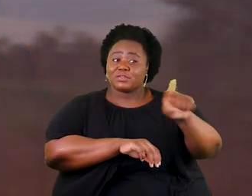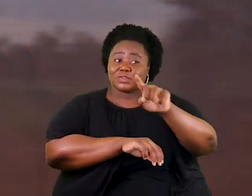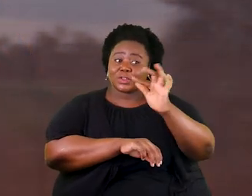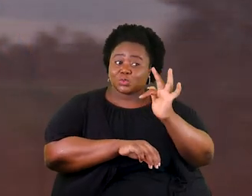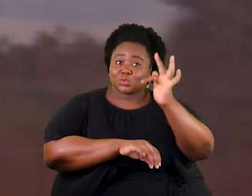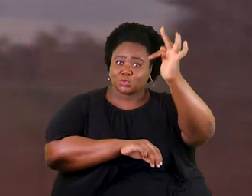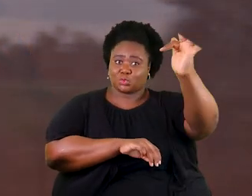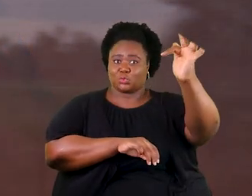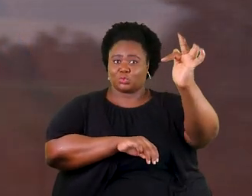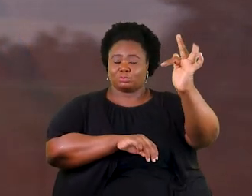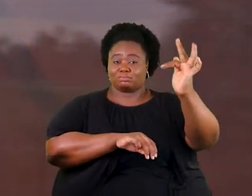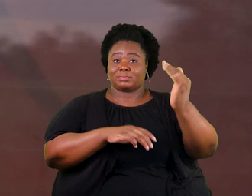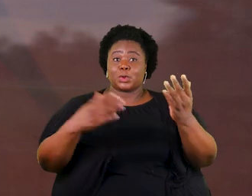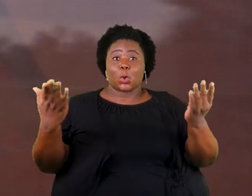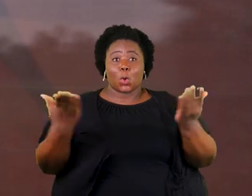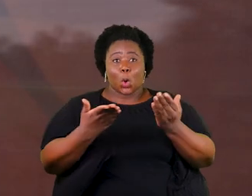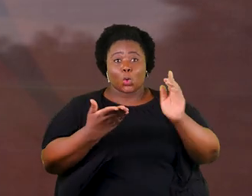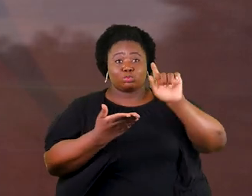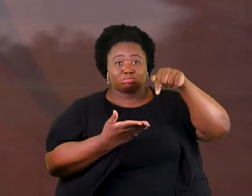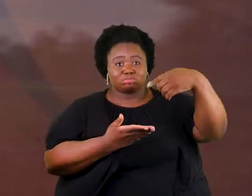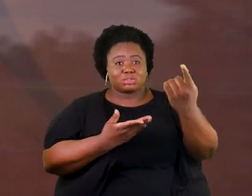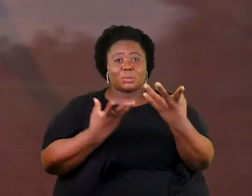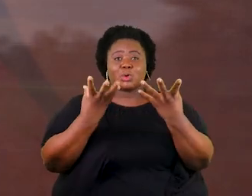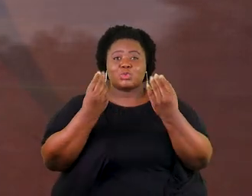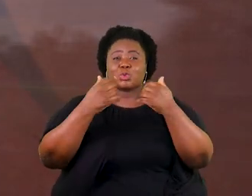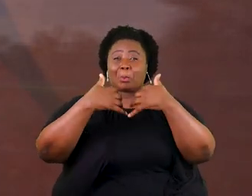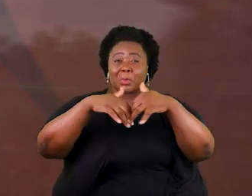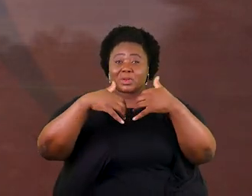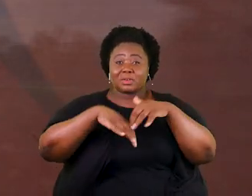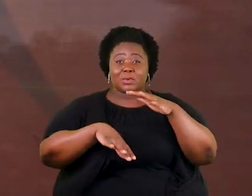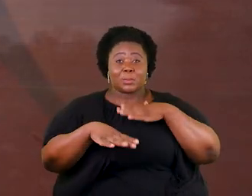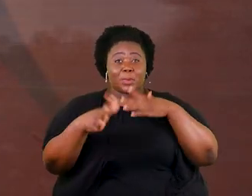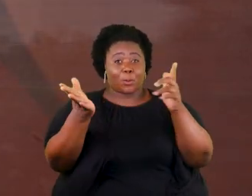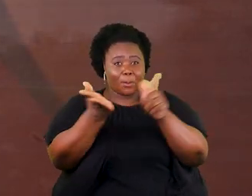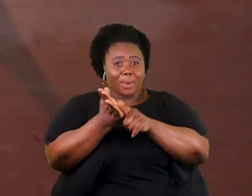Hoje depois de muito refletir sobre meu papel nesse mundo